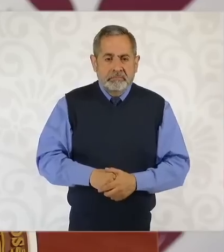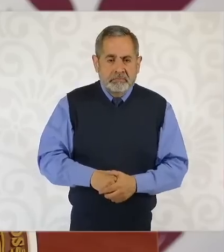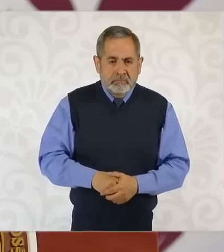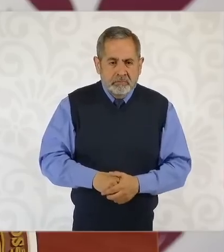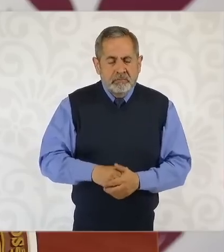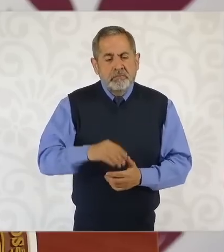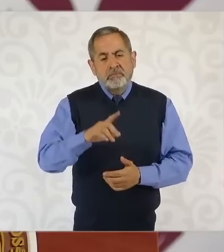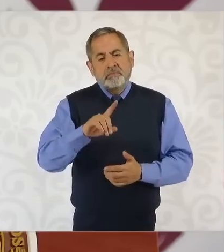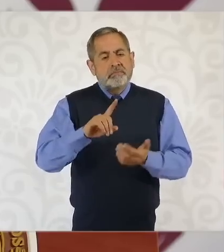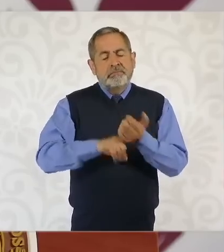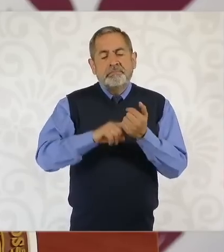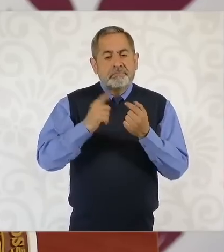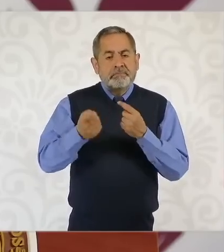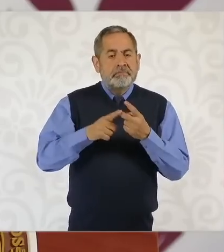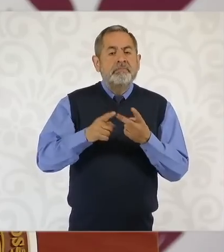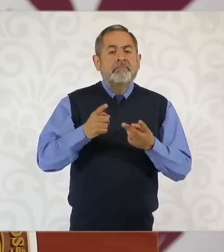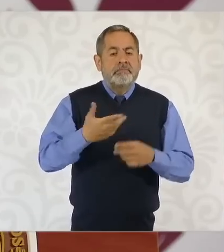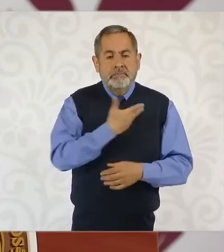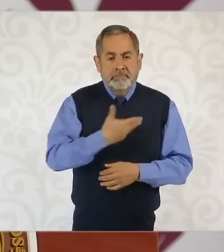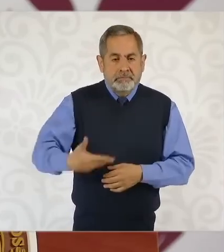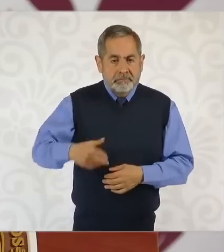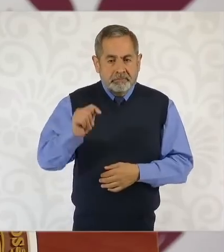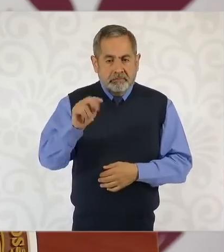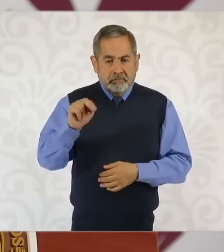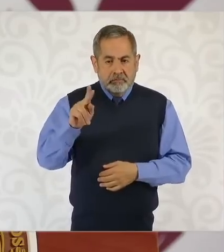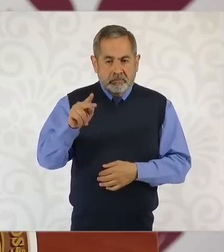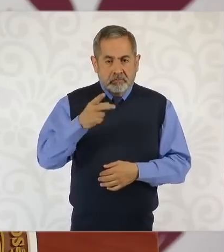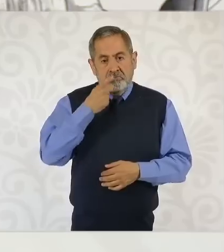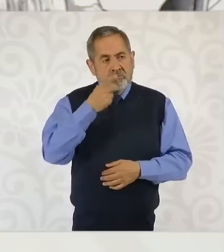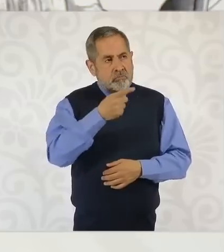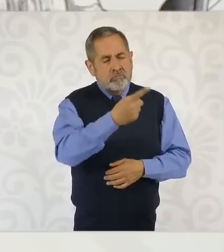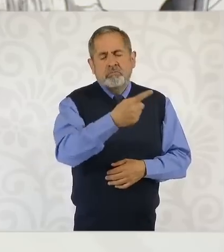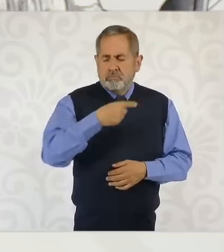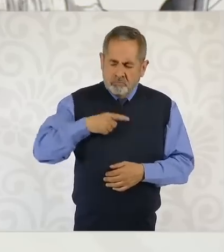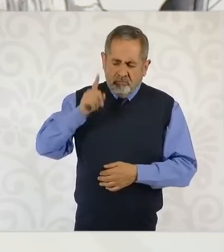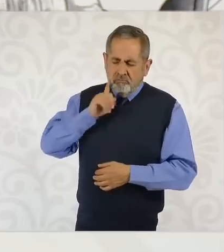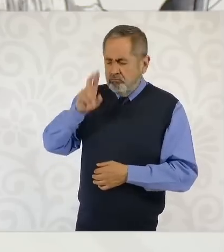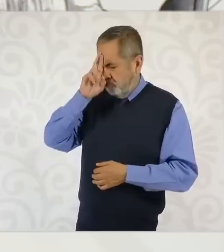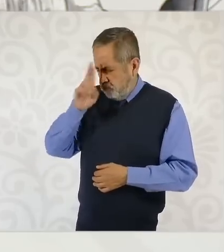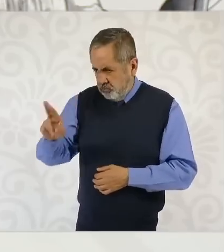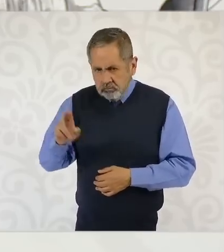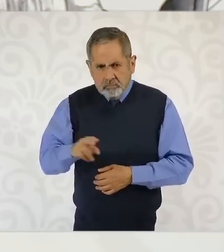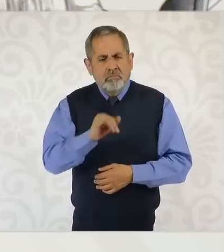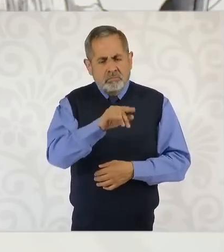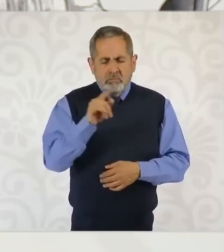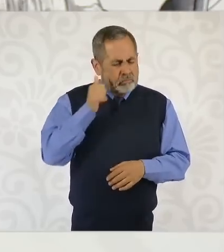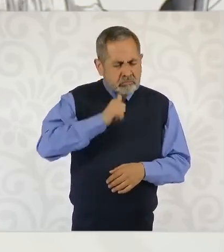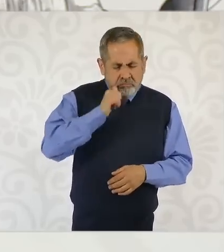otra es presidente TR ayer dijo que me respetaba dijo lo dijo así y además se ha referido a mí de